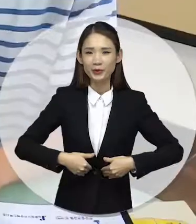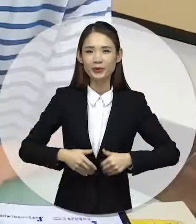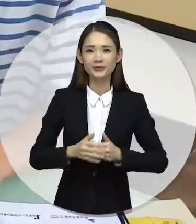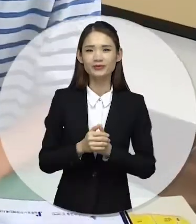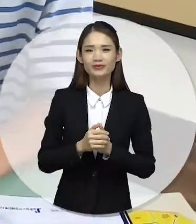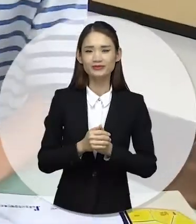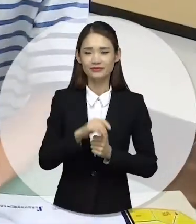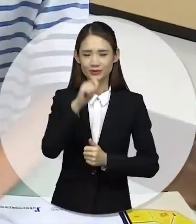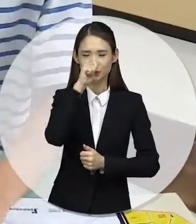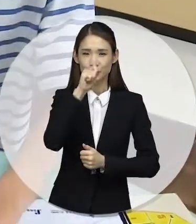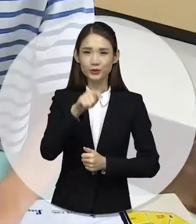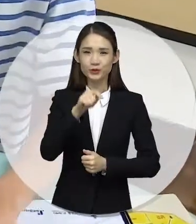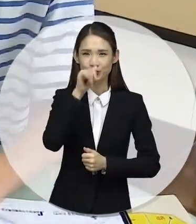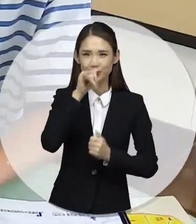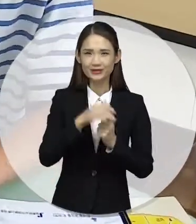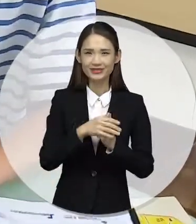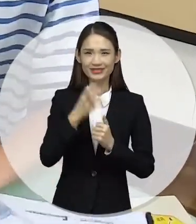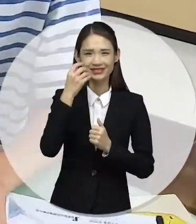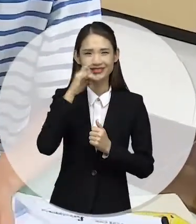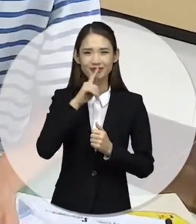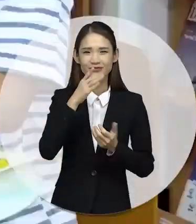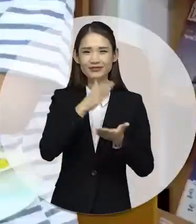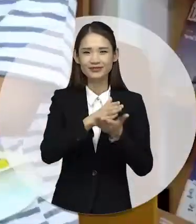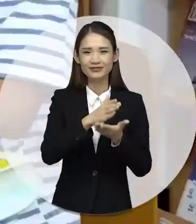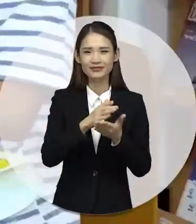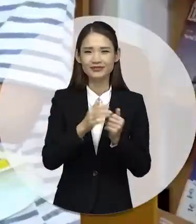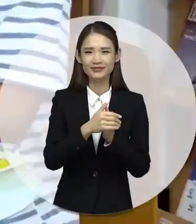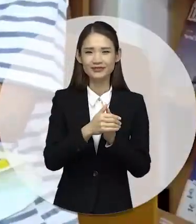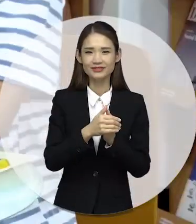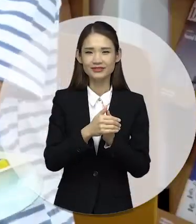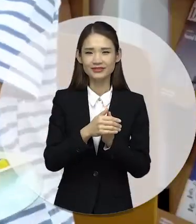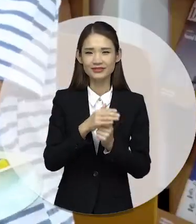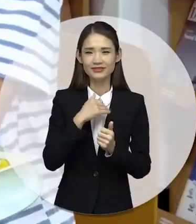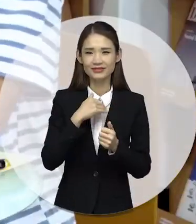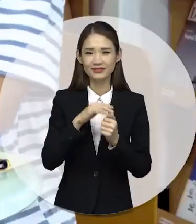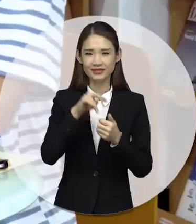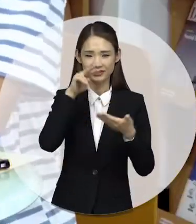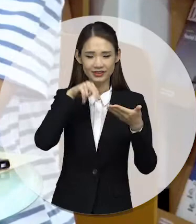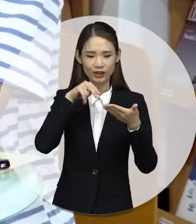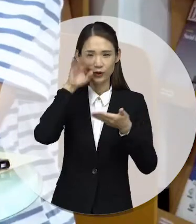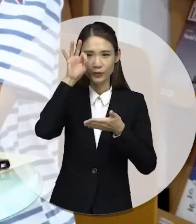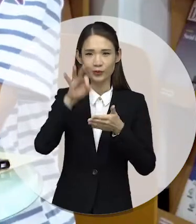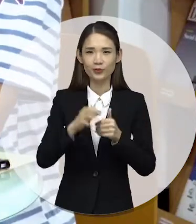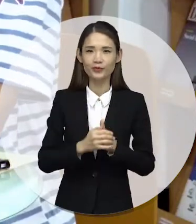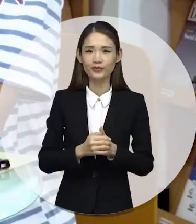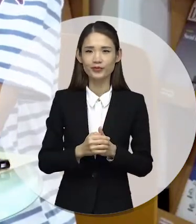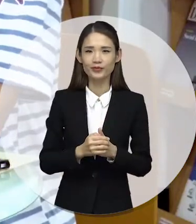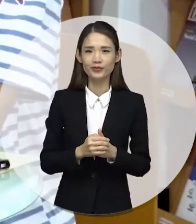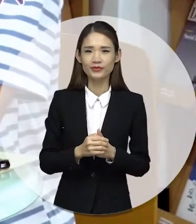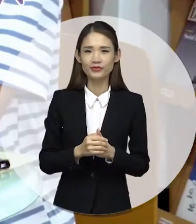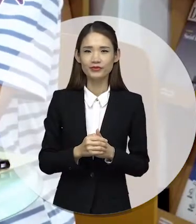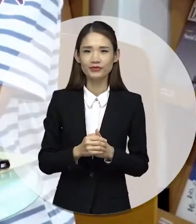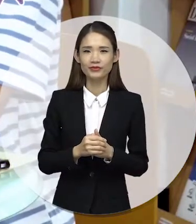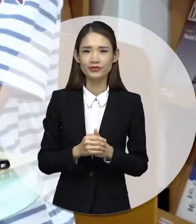김한솔 : 그렇게 좋은 게 있어? / 김소희 : 응! 김한솔 : 이상한 소리 하지 말고. 그런데 이거 뭐야? 내가 한번 봐볼게. 잠시만. 김소희 : 어때? 어때?